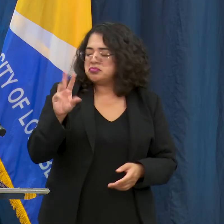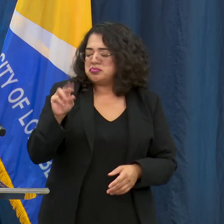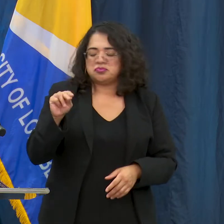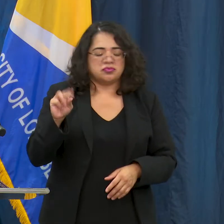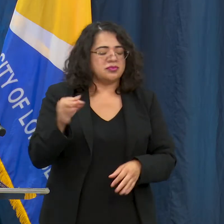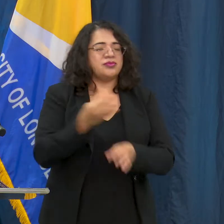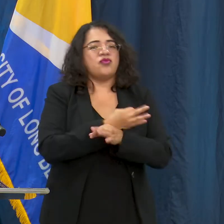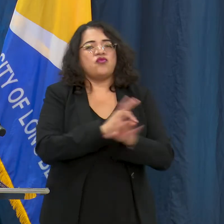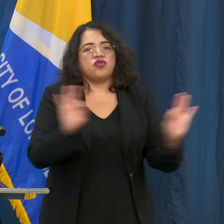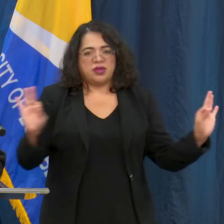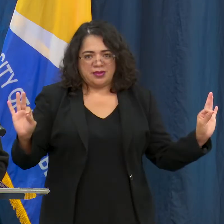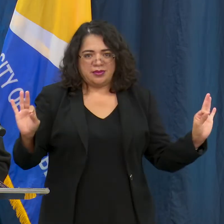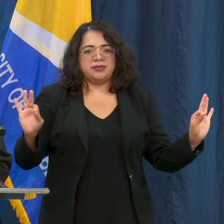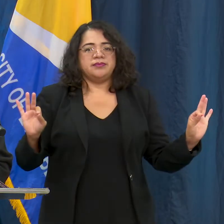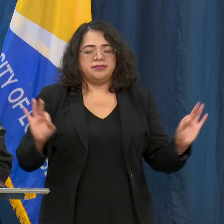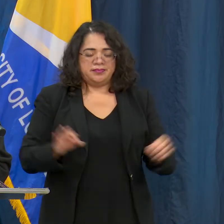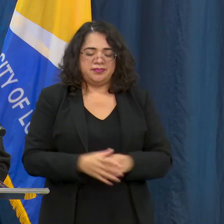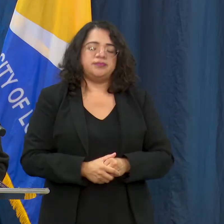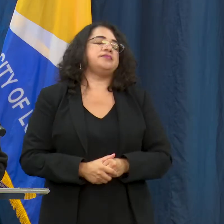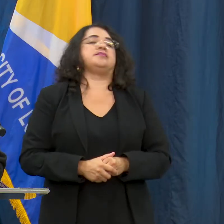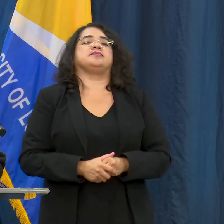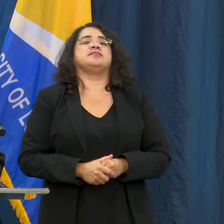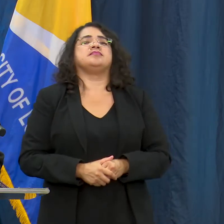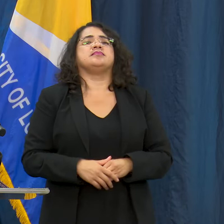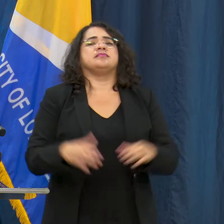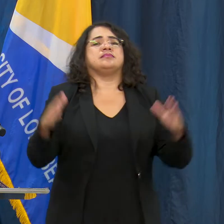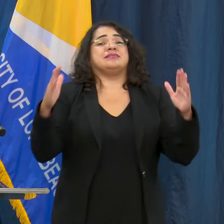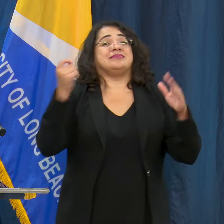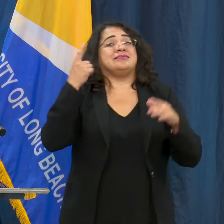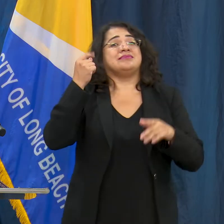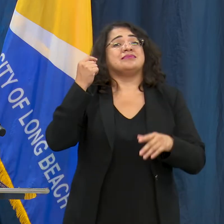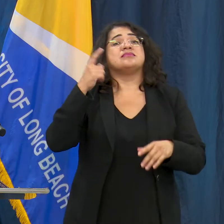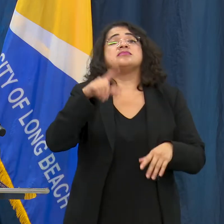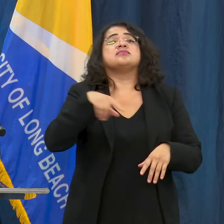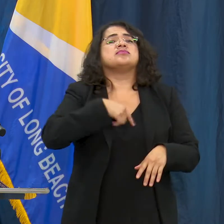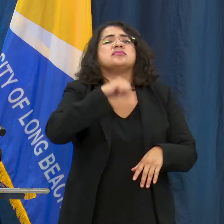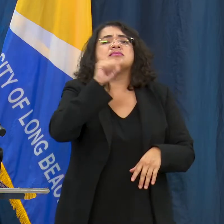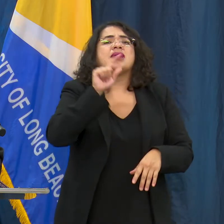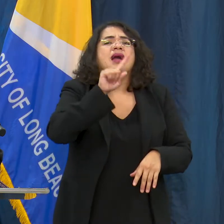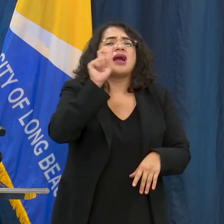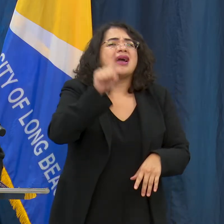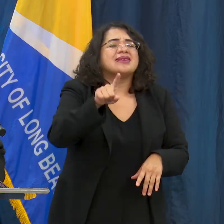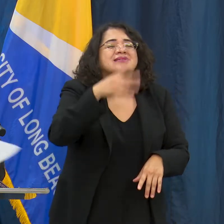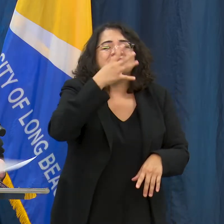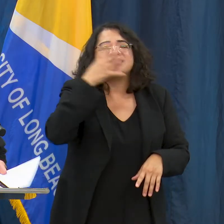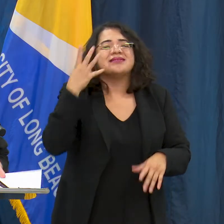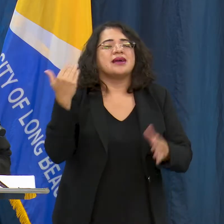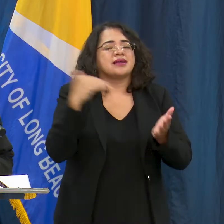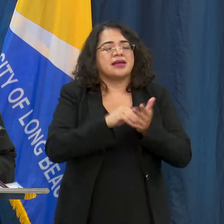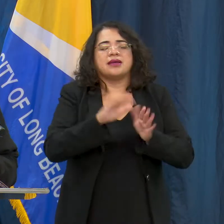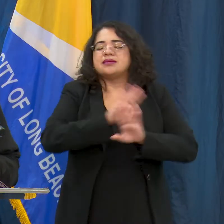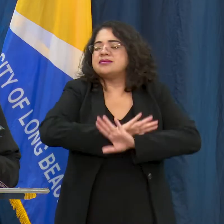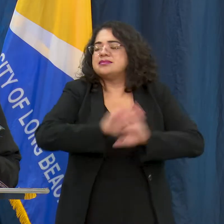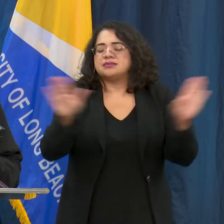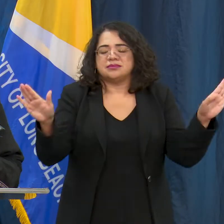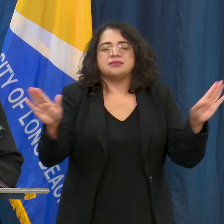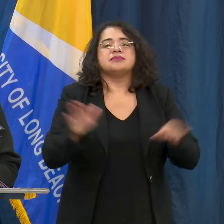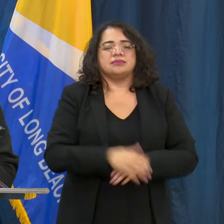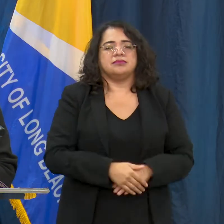nuestro sitio de la ciudad y tambien no les damos preguntan dosoo status in Meerut oreo en la segunda imagine que vemos